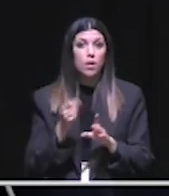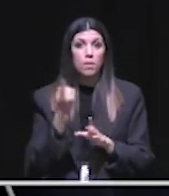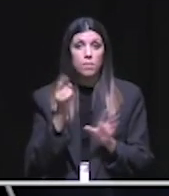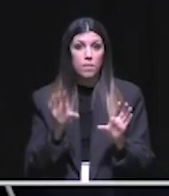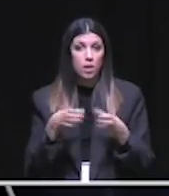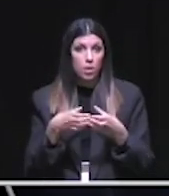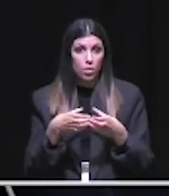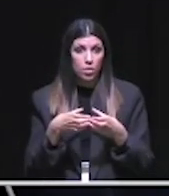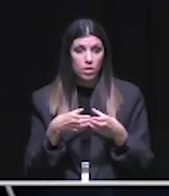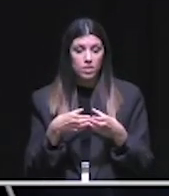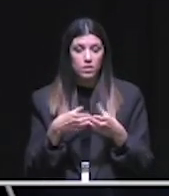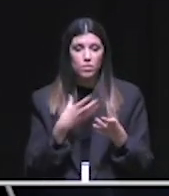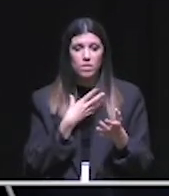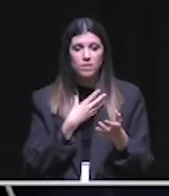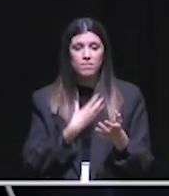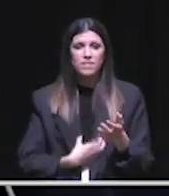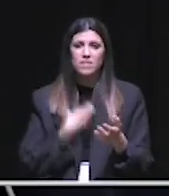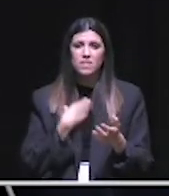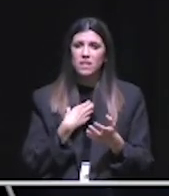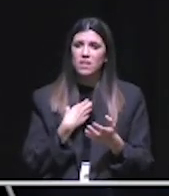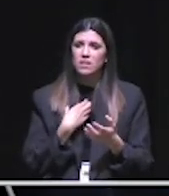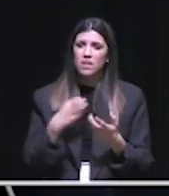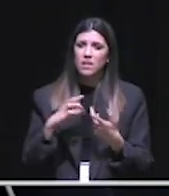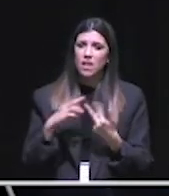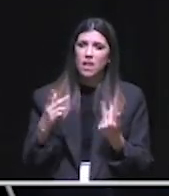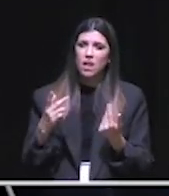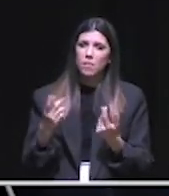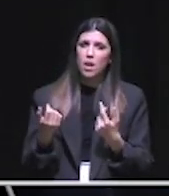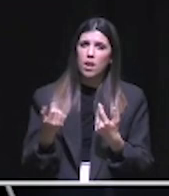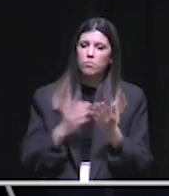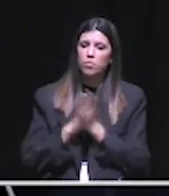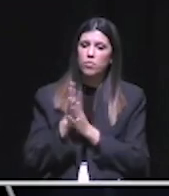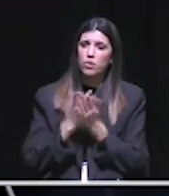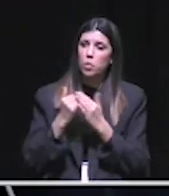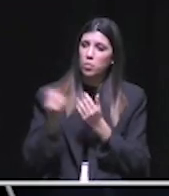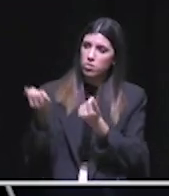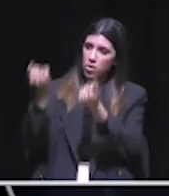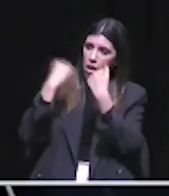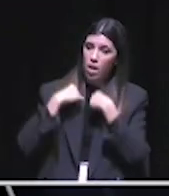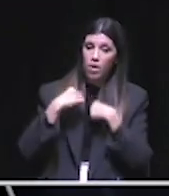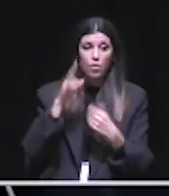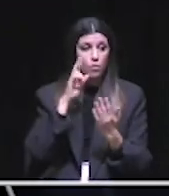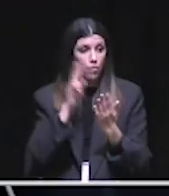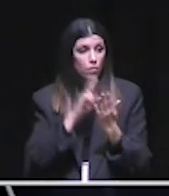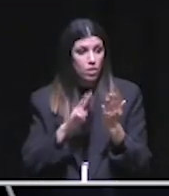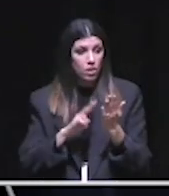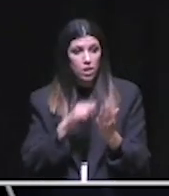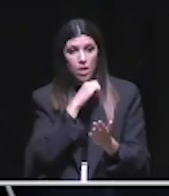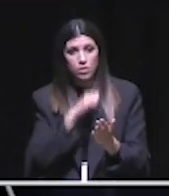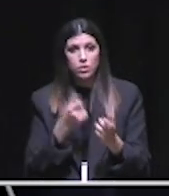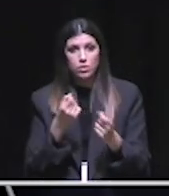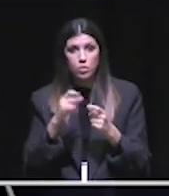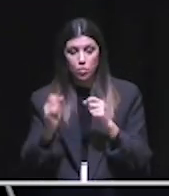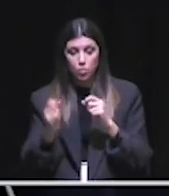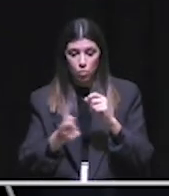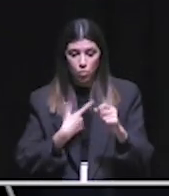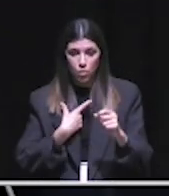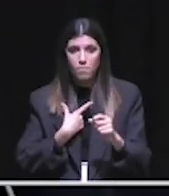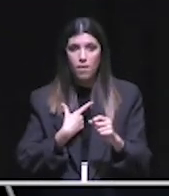e que se sentem desconsiderados, e que sentem que foram usados. E eu vou ler partes , com autorização, de um e-mail que nos chegou, de um participantes na 1ª edição.